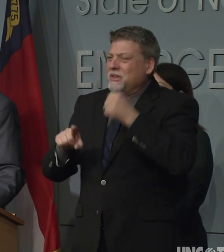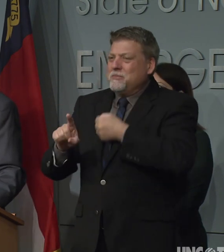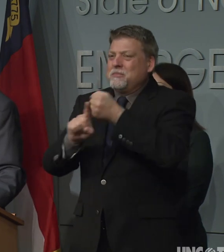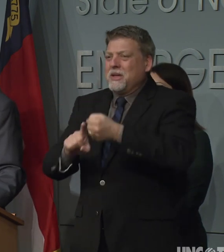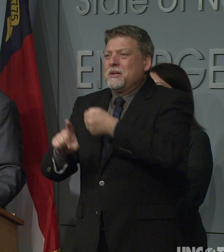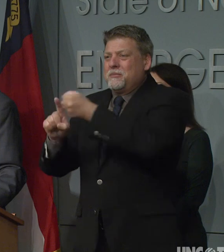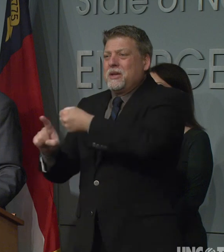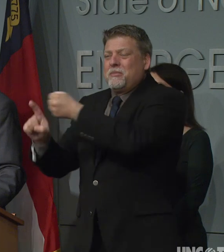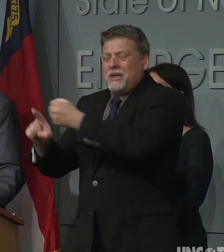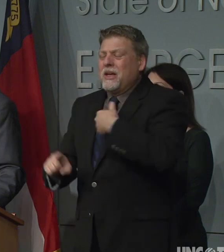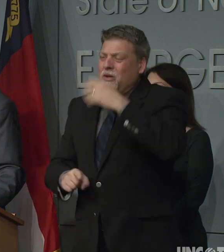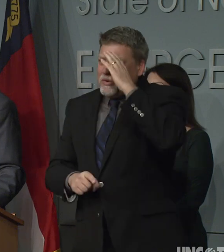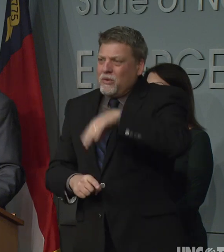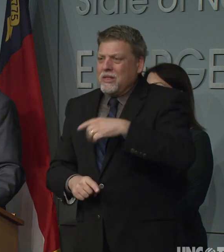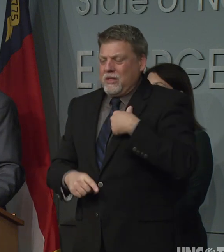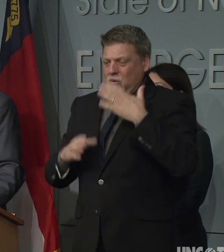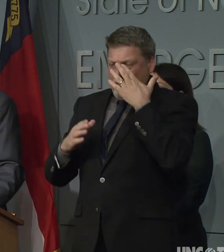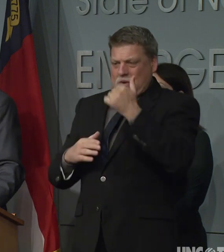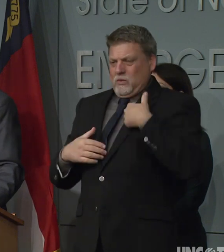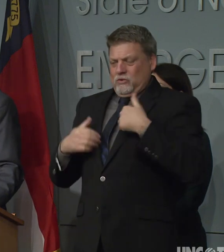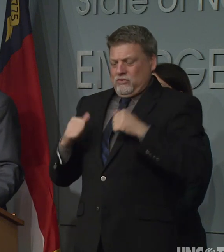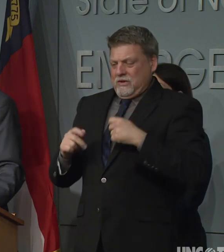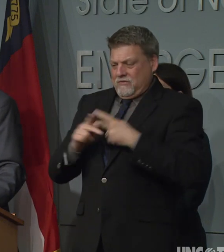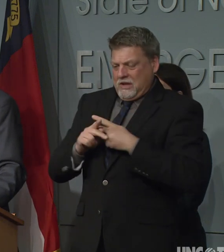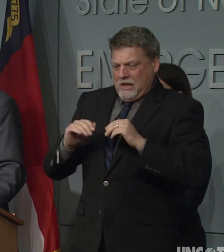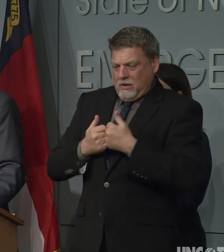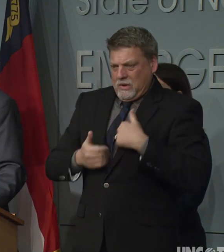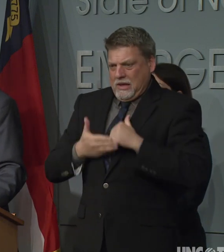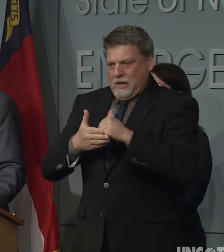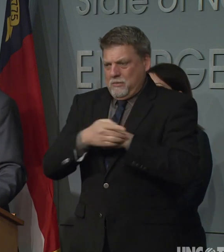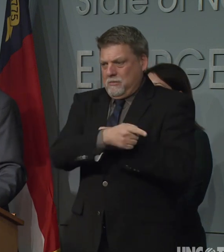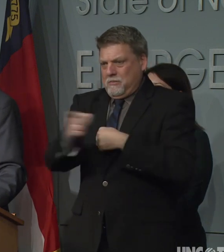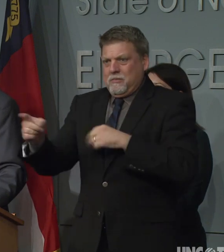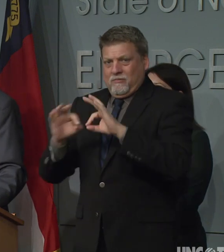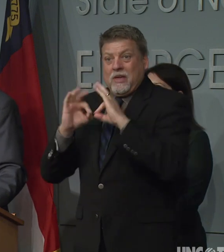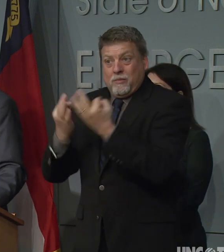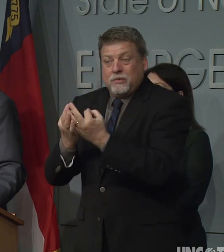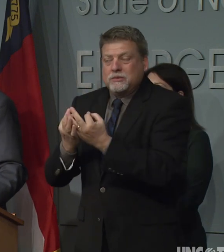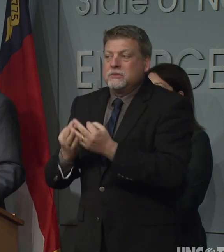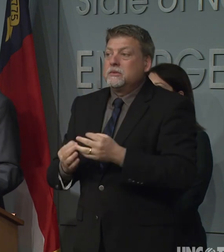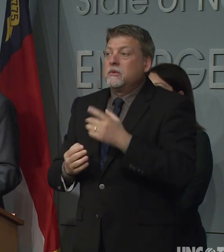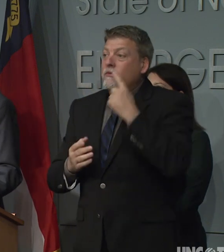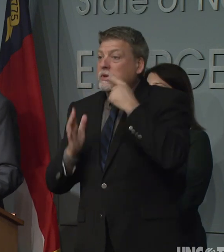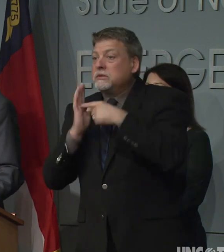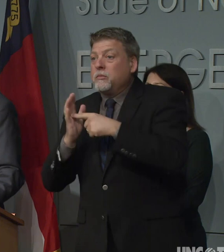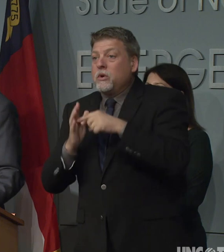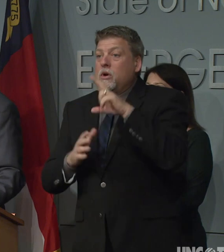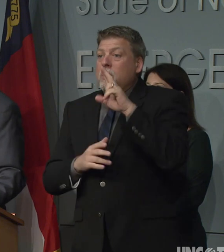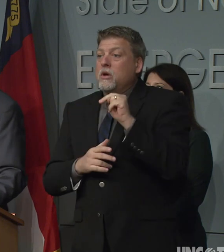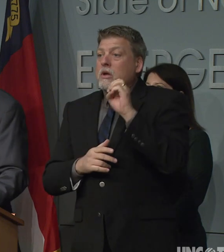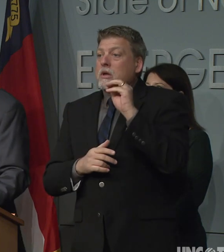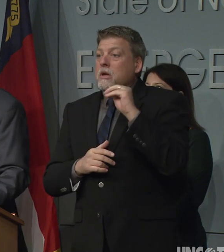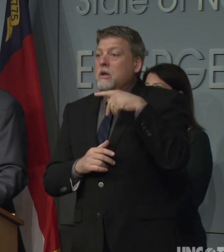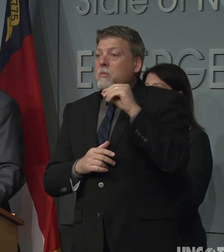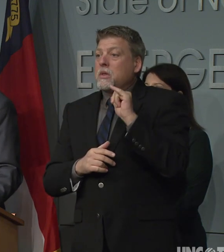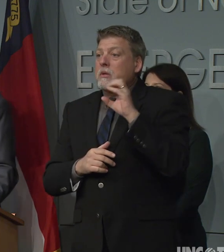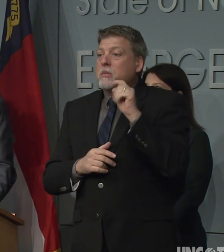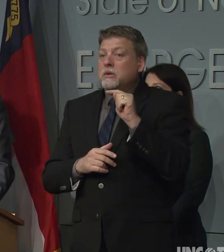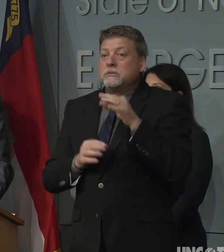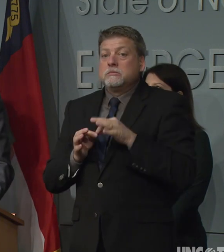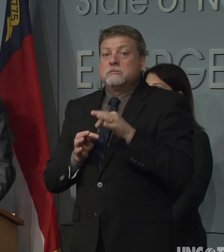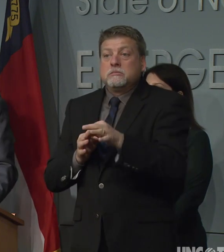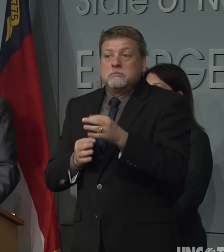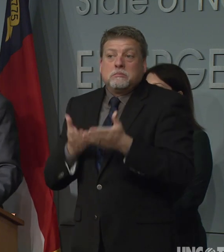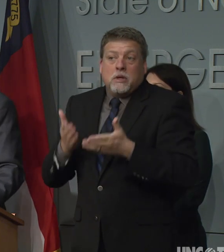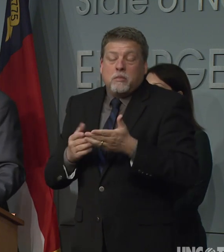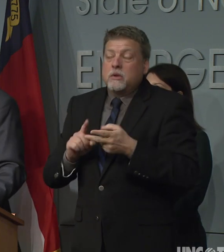seguro de desempleo hasta el obtención de fondos estatales y federales para ayudarnos a superar este desafío para este